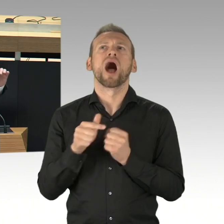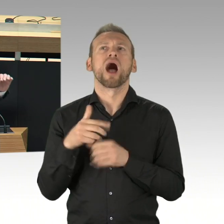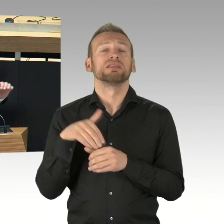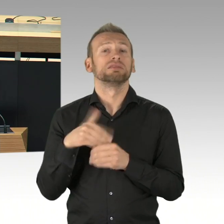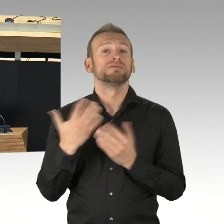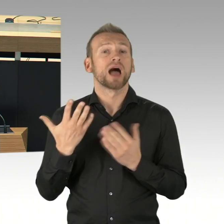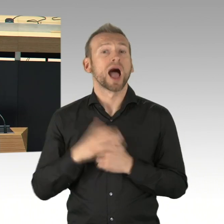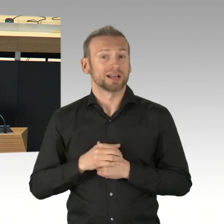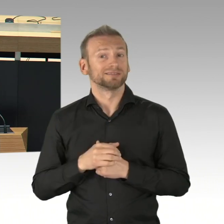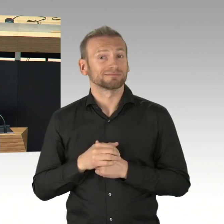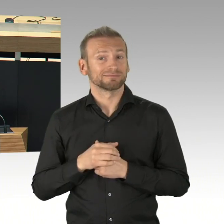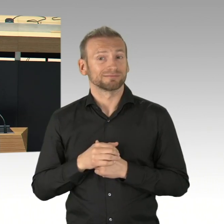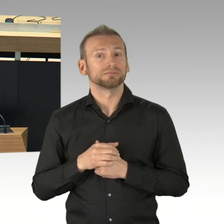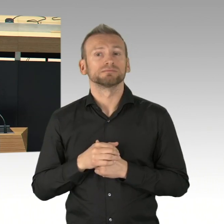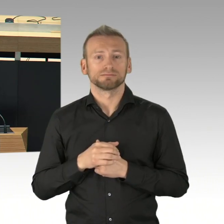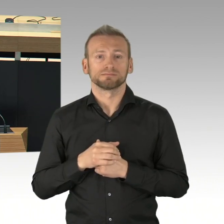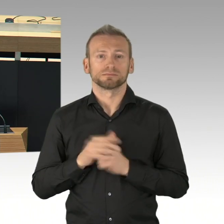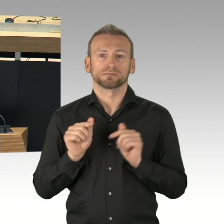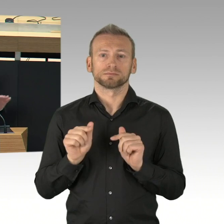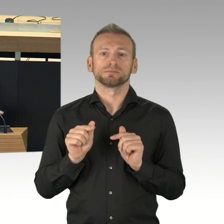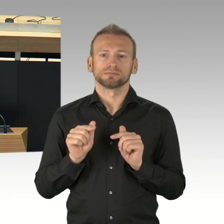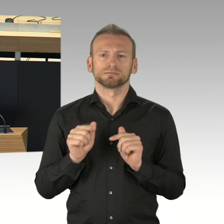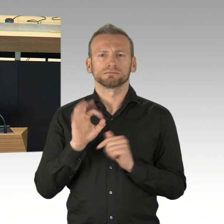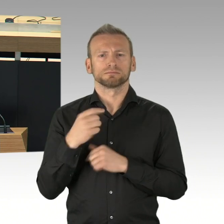des Bundes wohlgemerkt, nicht hier in Berlin, das ist ja linksradikal bis zum Anschlag,